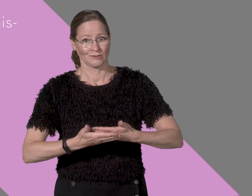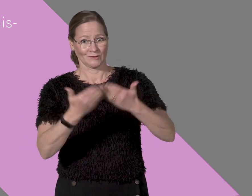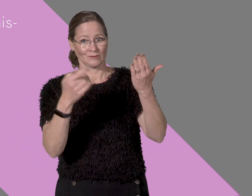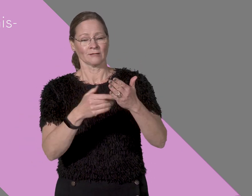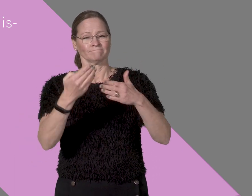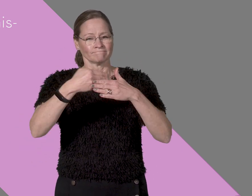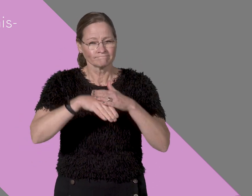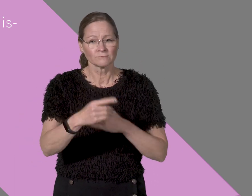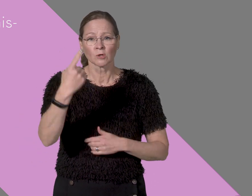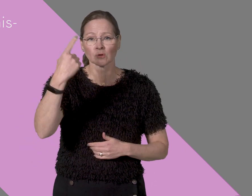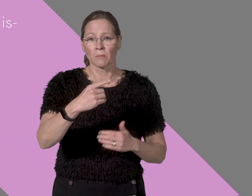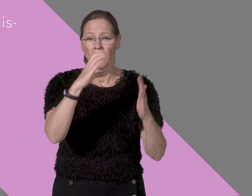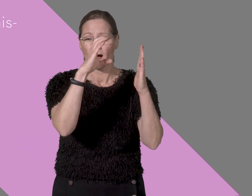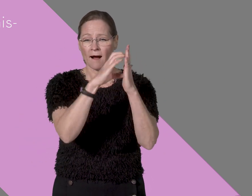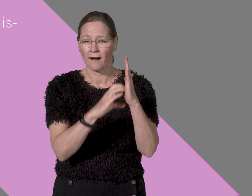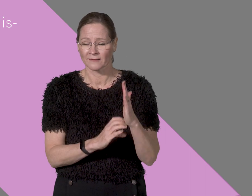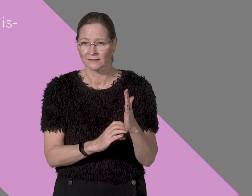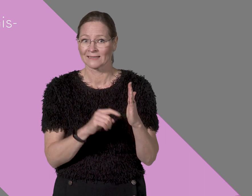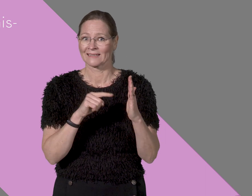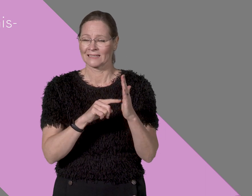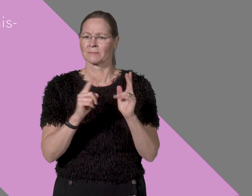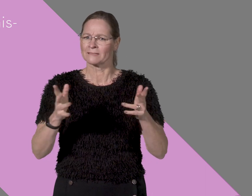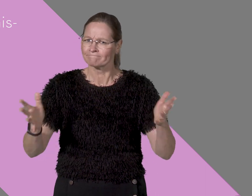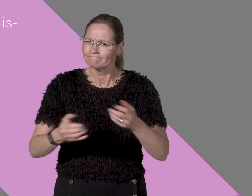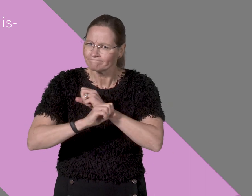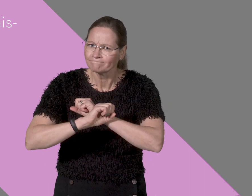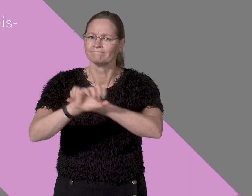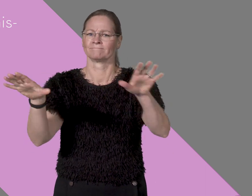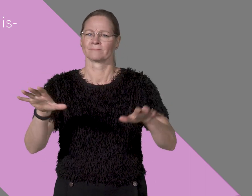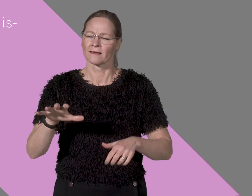Julistus sisältää kymmenen artiklaa, jotka peräänkuuluttavat oikeuksia -